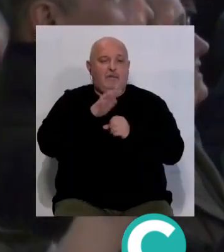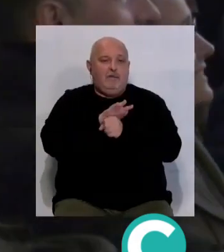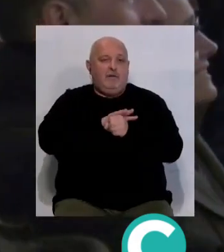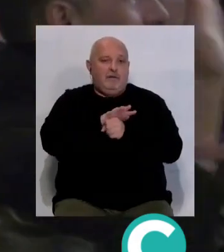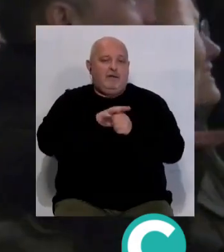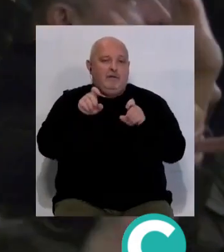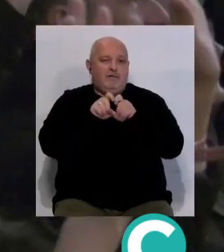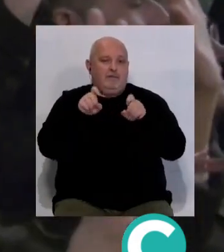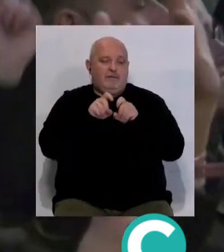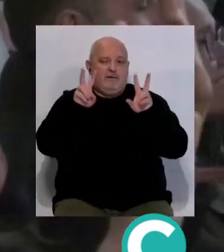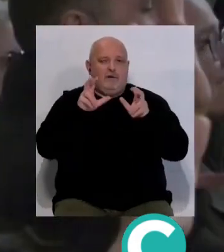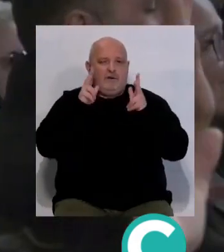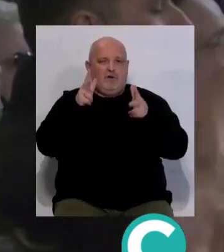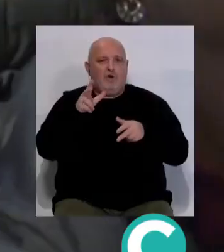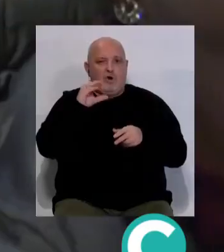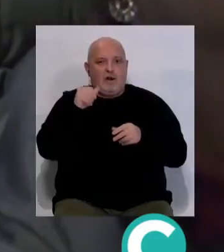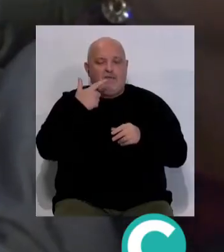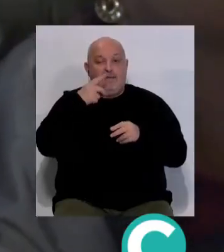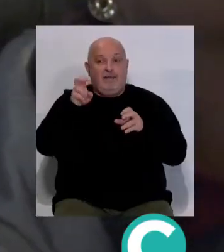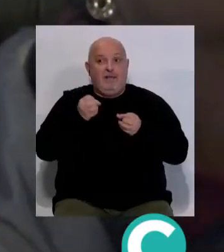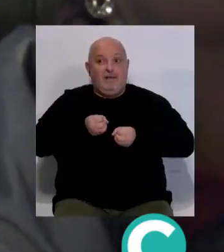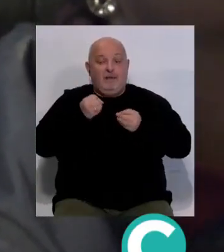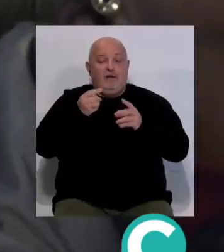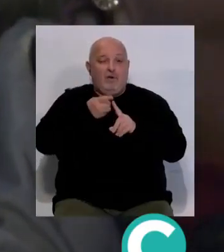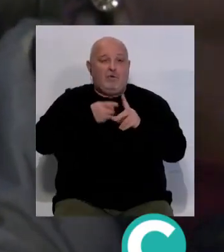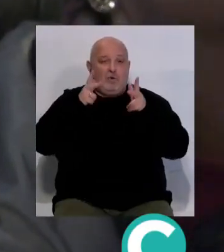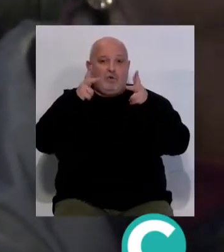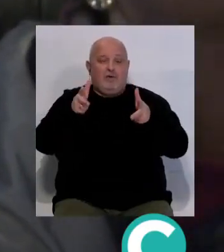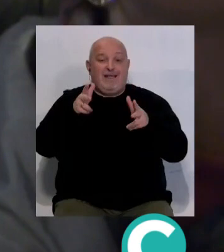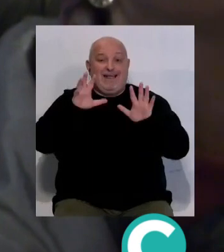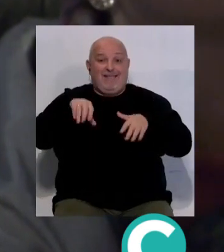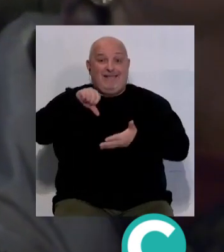empresarios de hostelería de Cádiz ha señalado que la ocupación hotelera en la capital gaditana